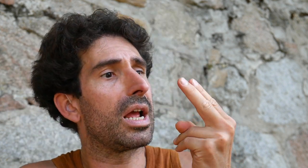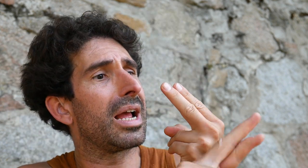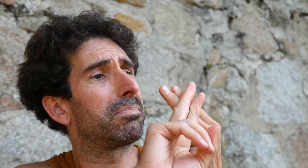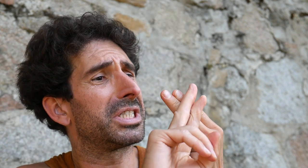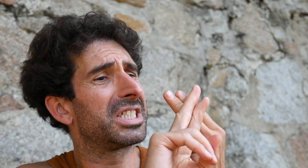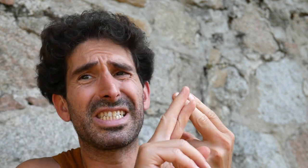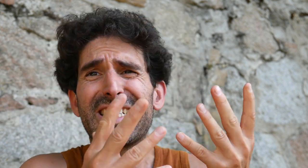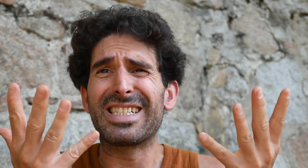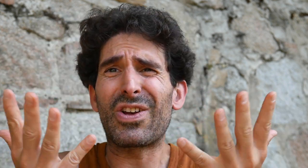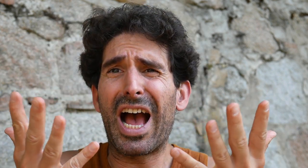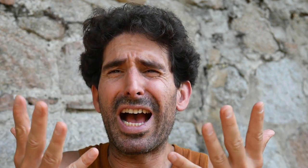Et la réponse est...